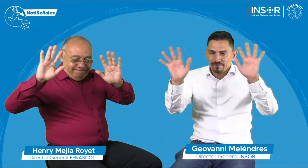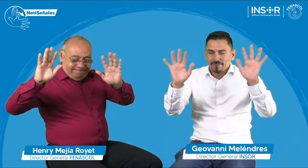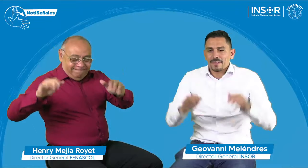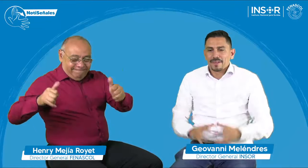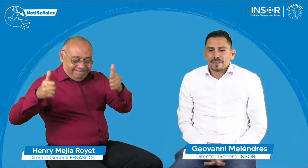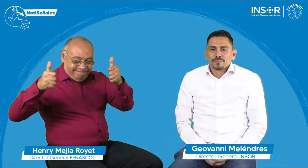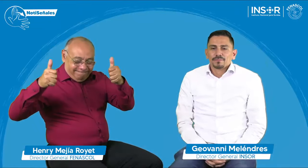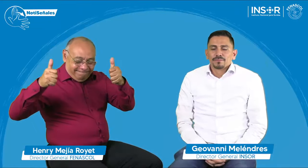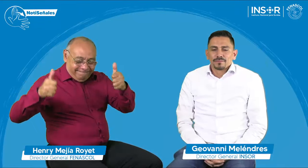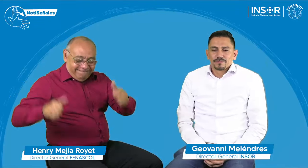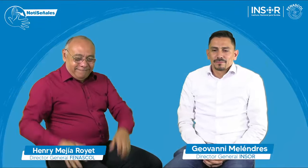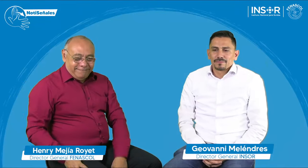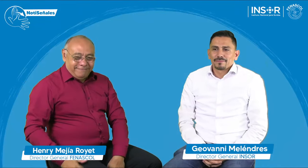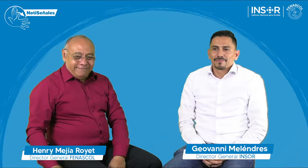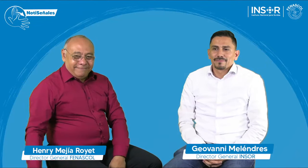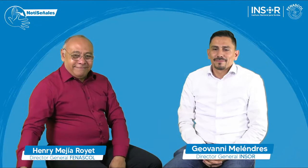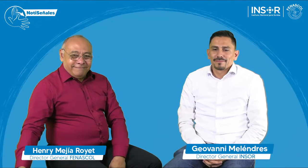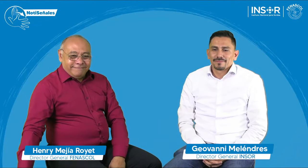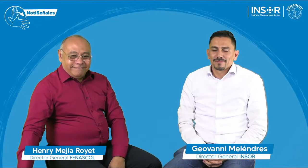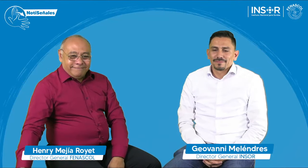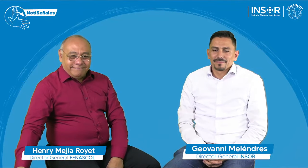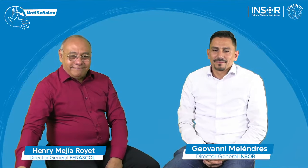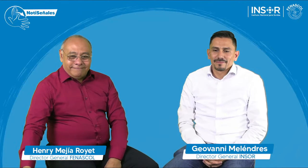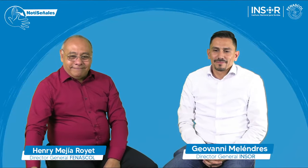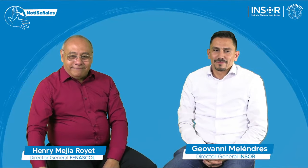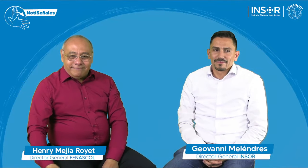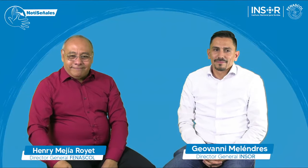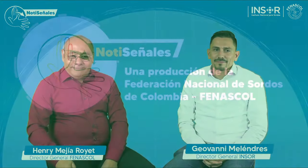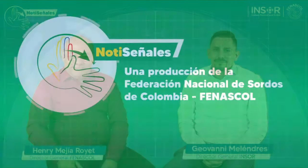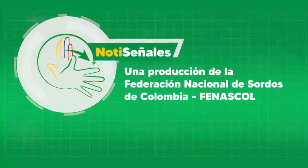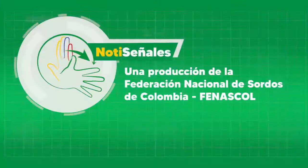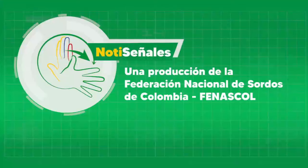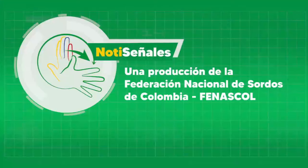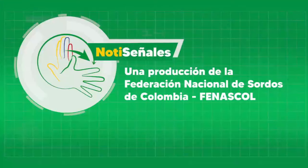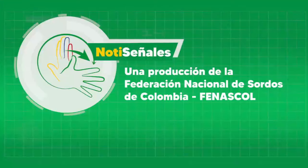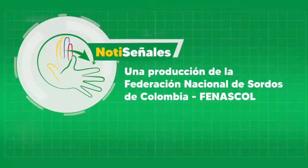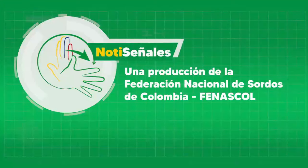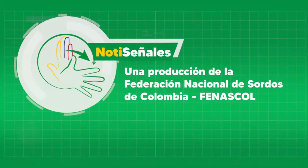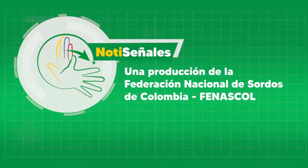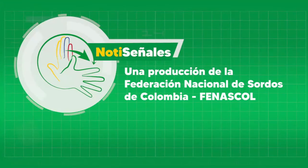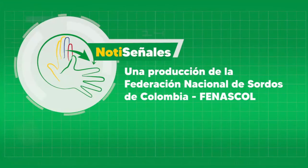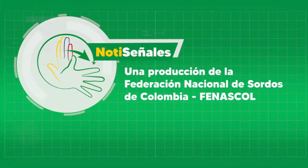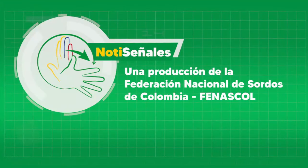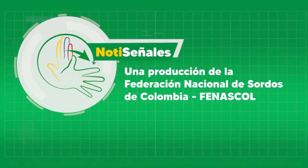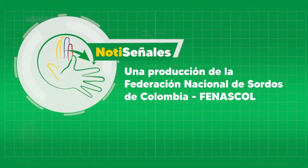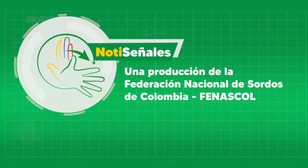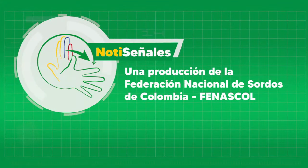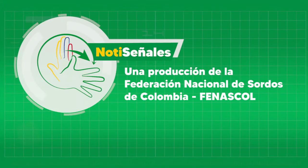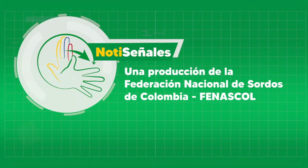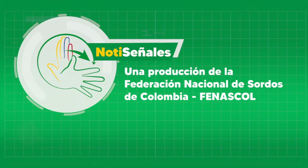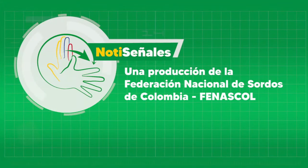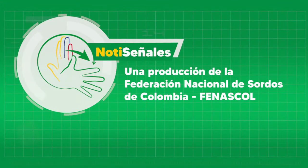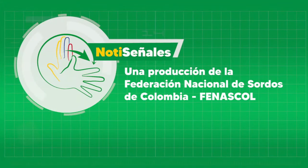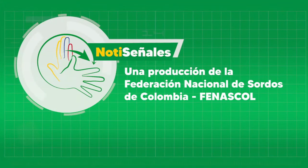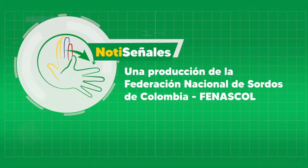así hacia adelante, muchas gracias Giovanni gracias a todos, adiós gracias, hasta luego